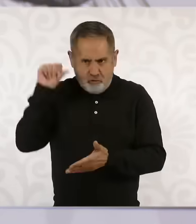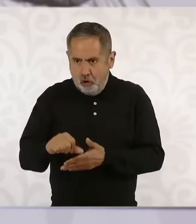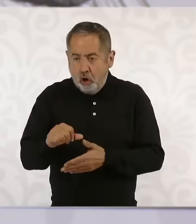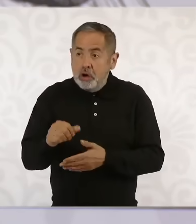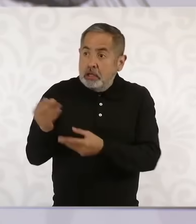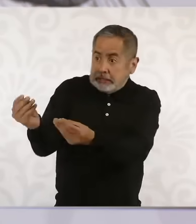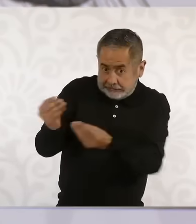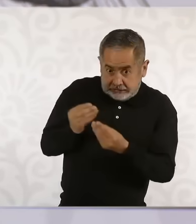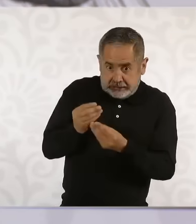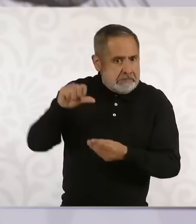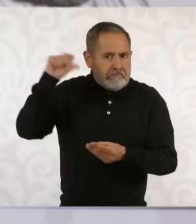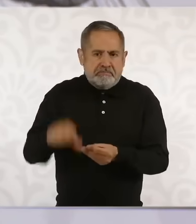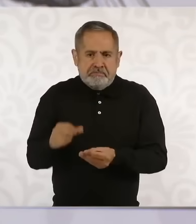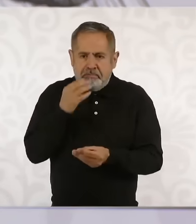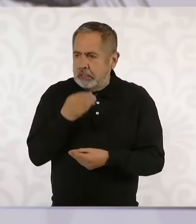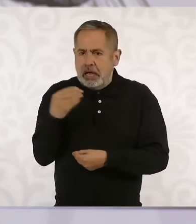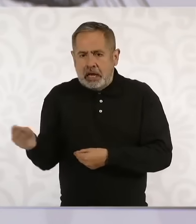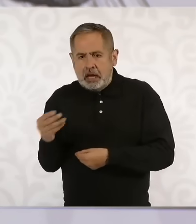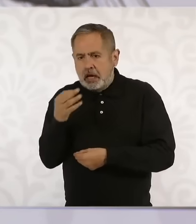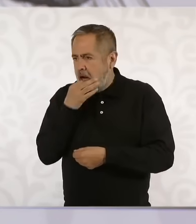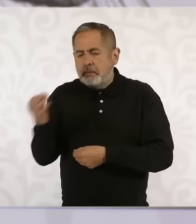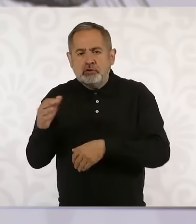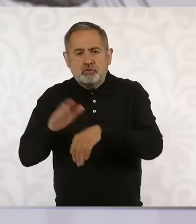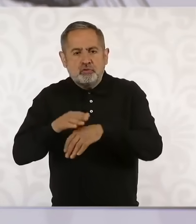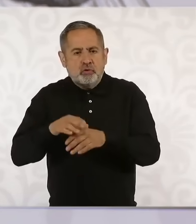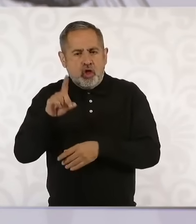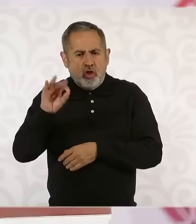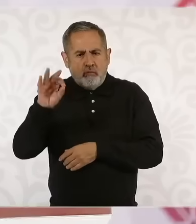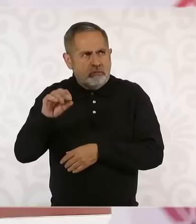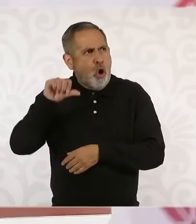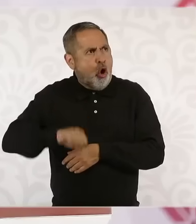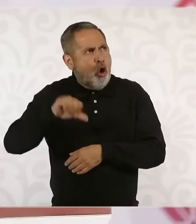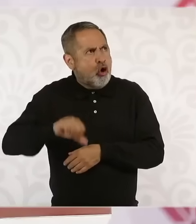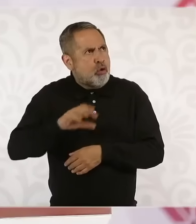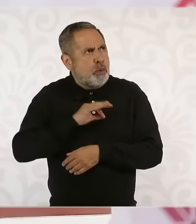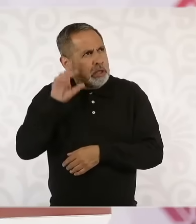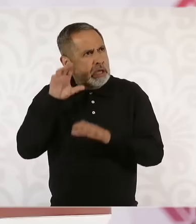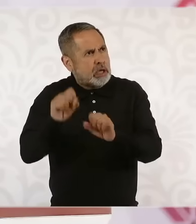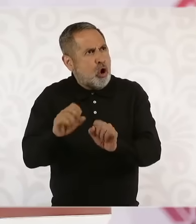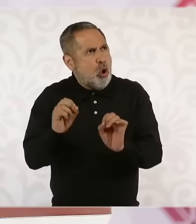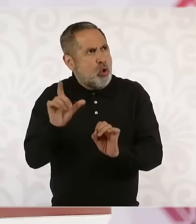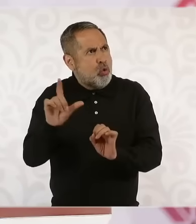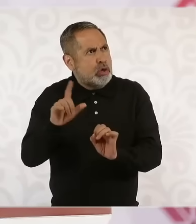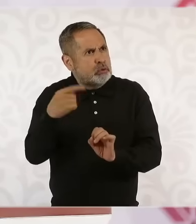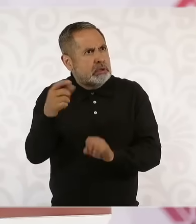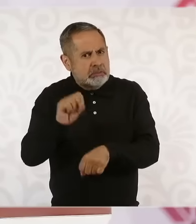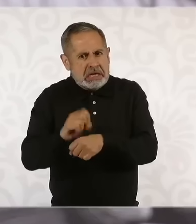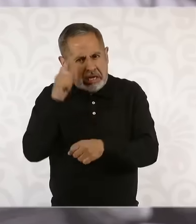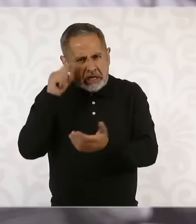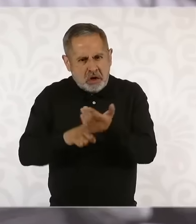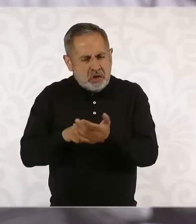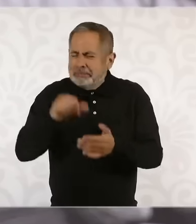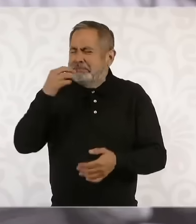inmediato estaría hoy todavía puede alcanzar o el lunes, la semana próxima, de inmediato. Me